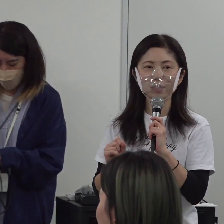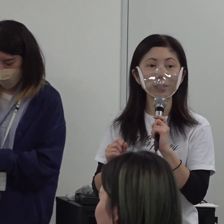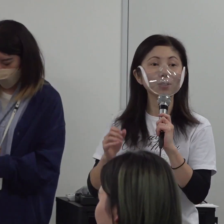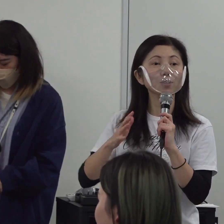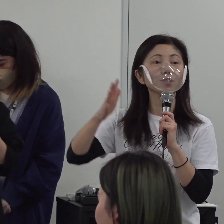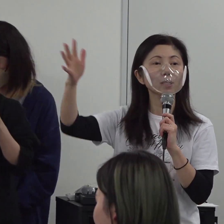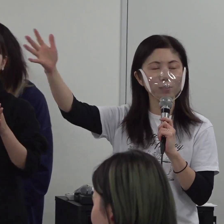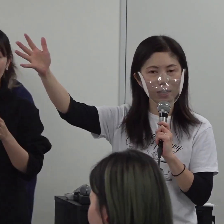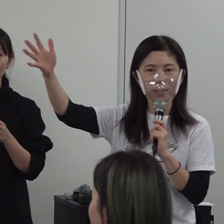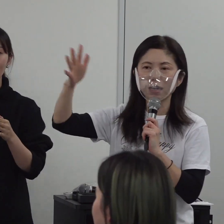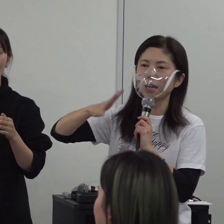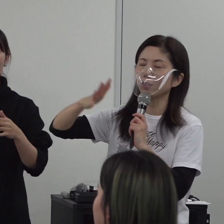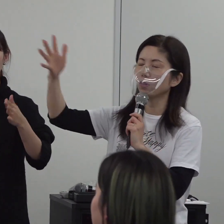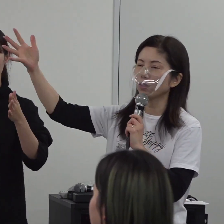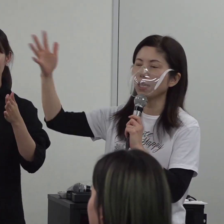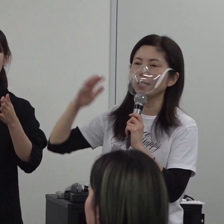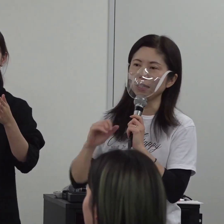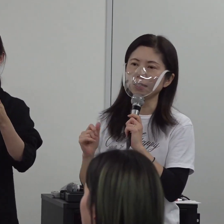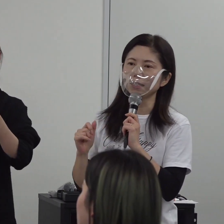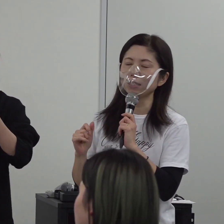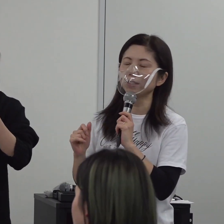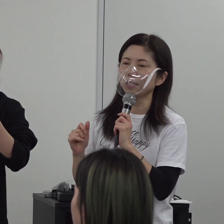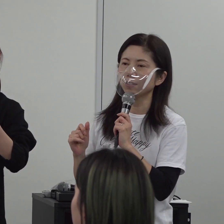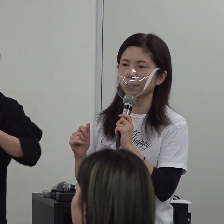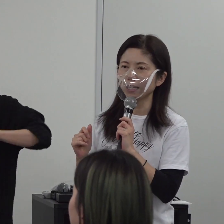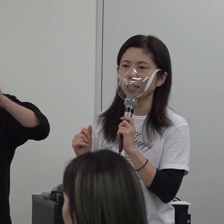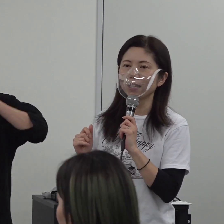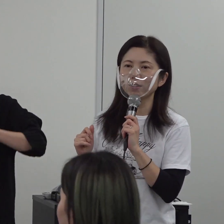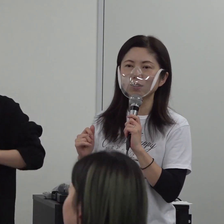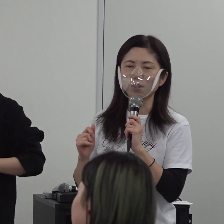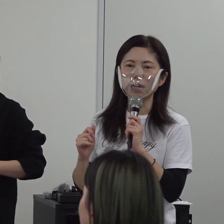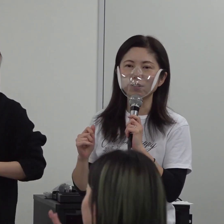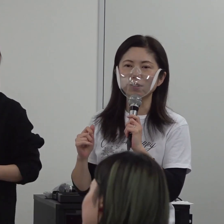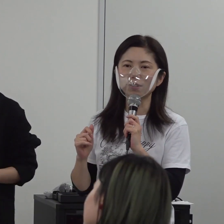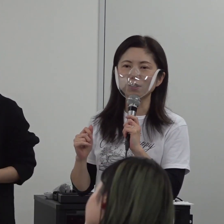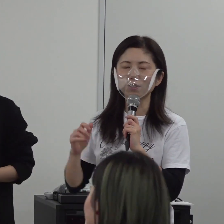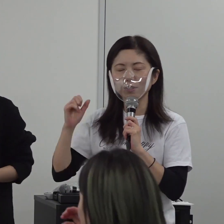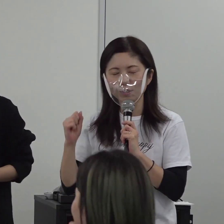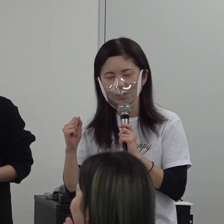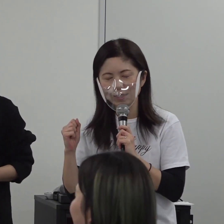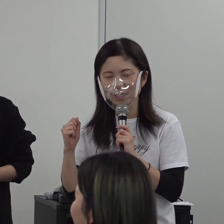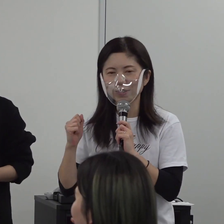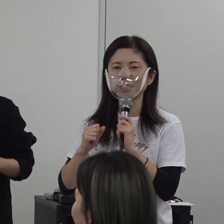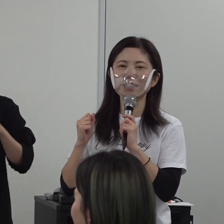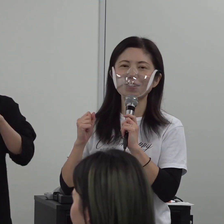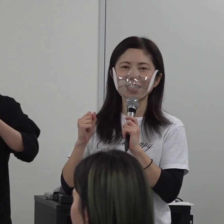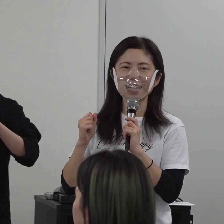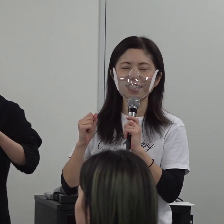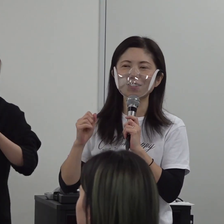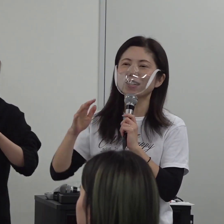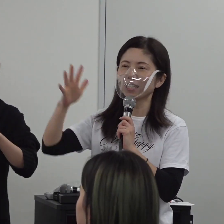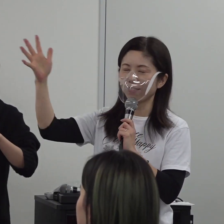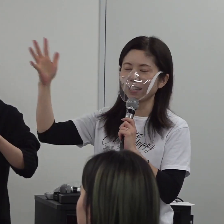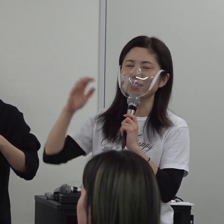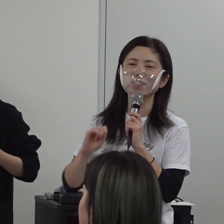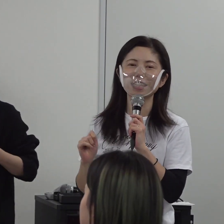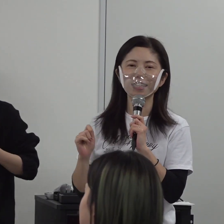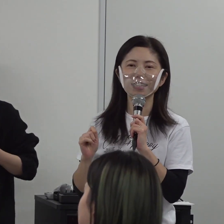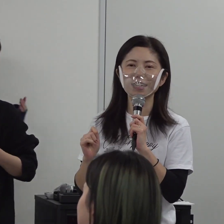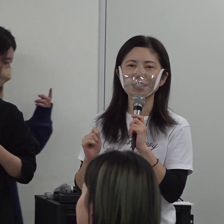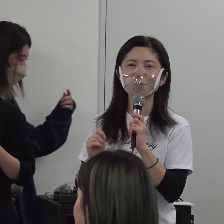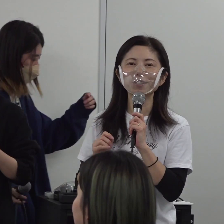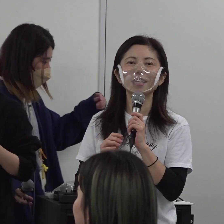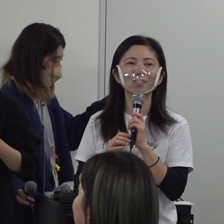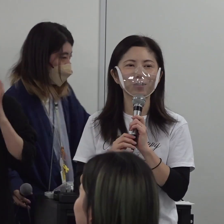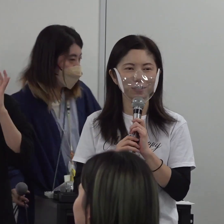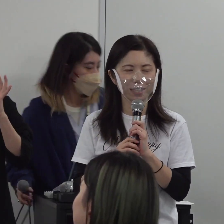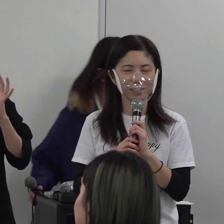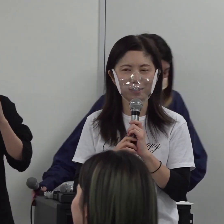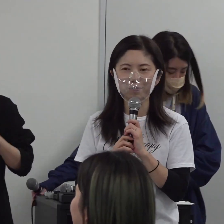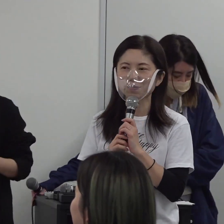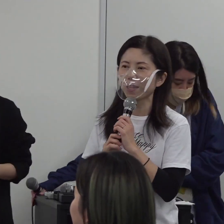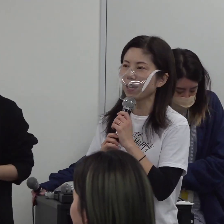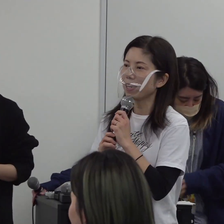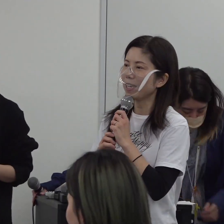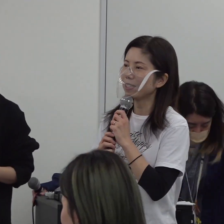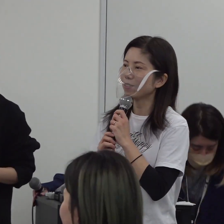また途中でも 出入り自由ですのでどうぞちょっとずっと座ってるのがしんどいな っていう方は移動していただいても大丈夫です